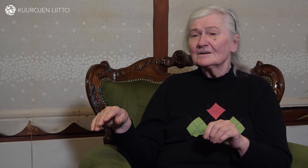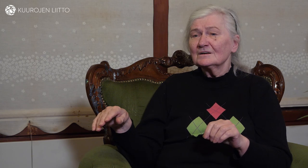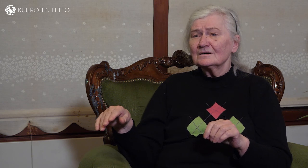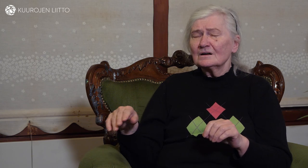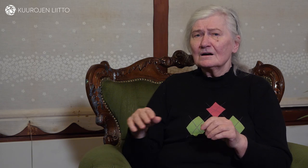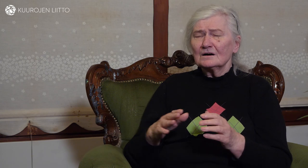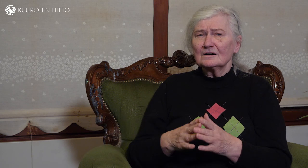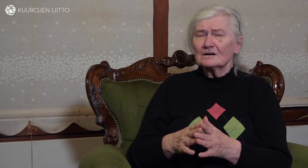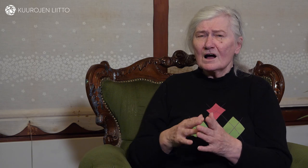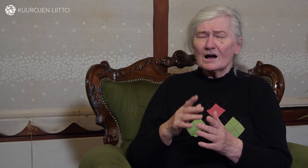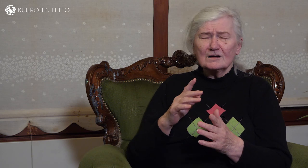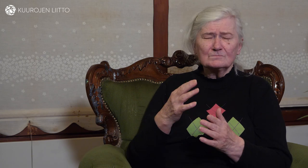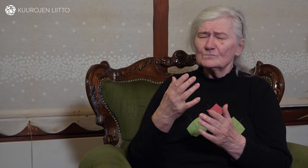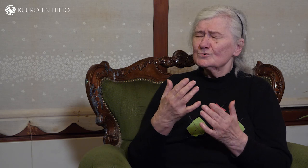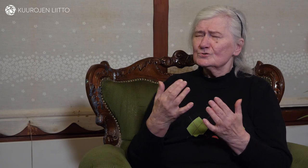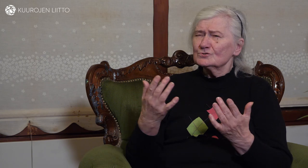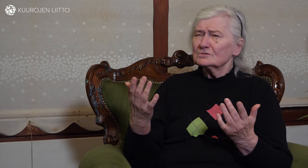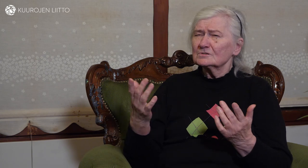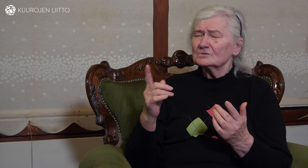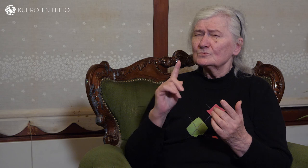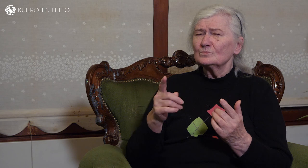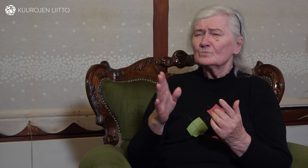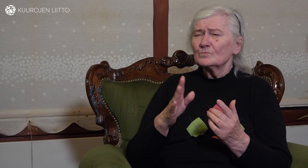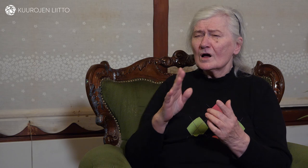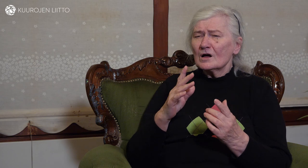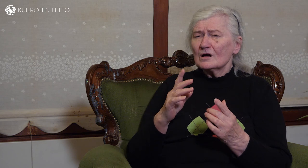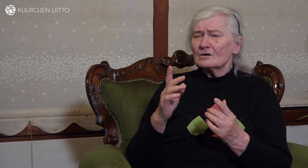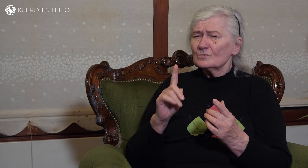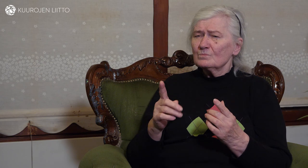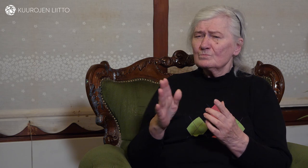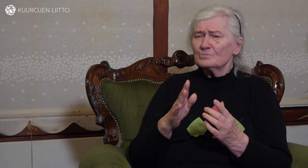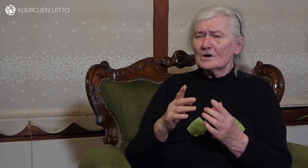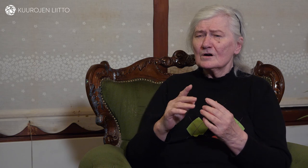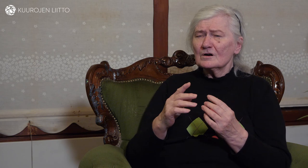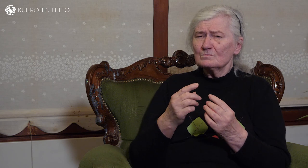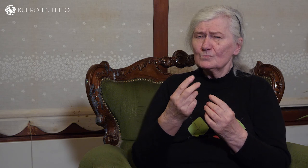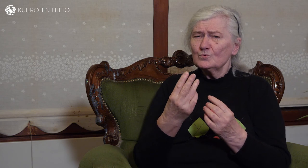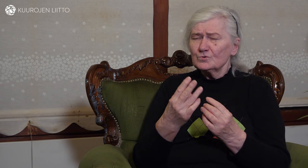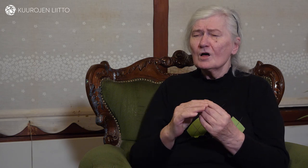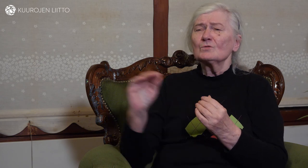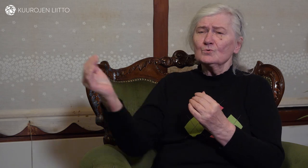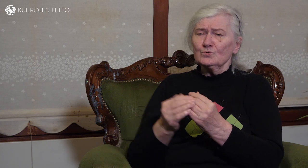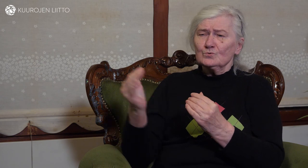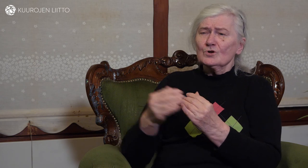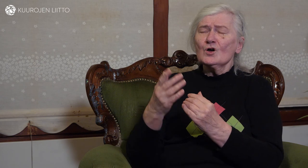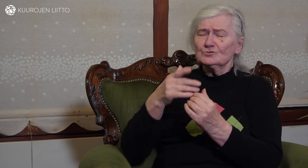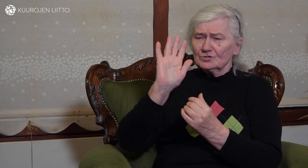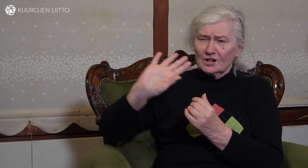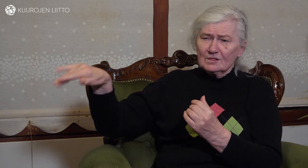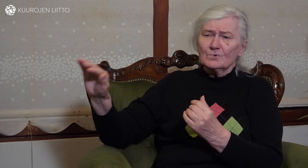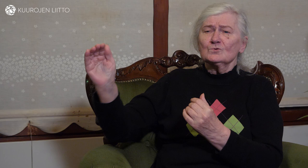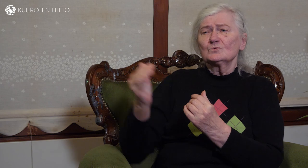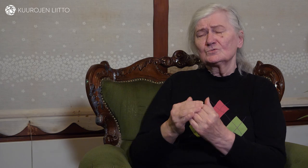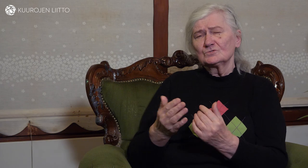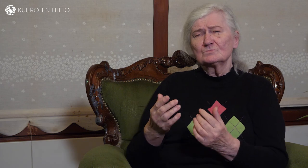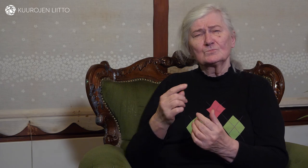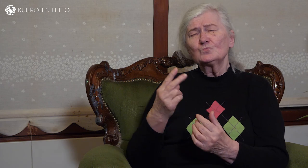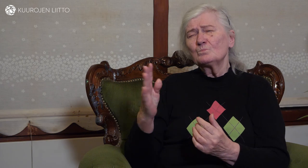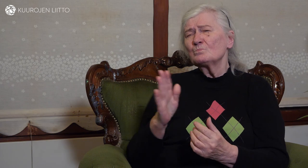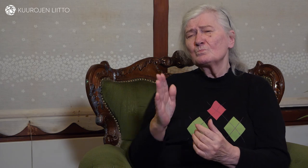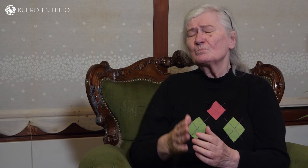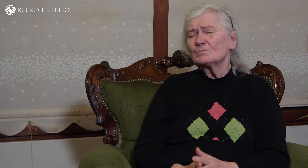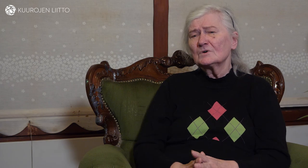Heitä oli ehkä kymmenisen lasta. Jotkut palasivat uudelleenkin.